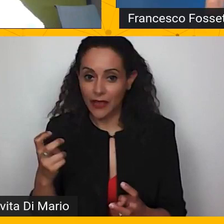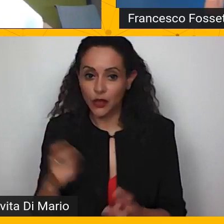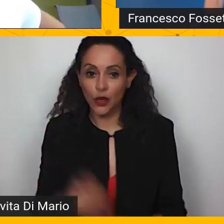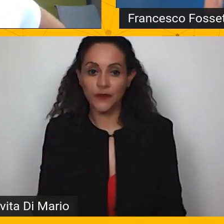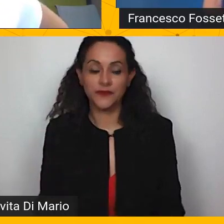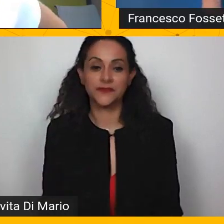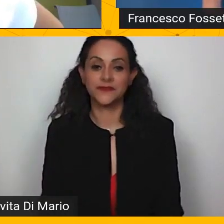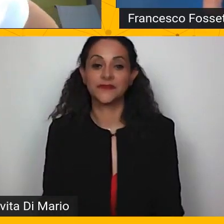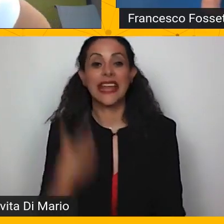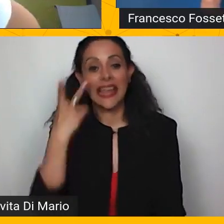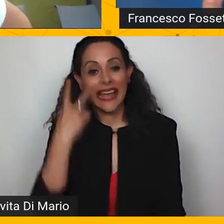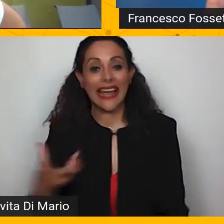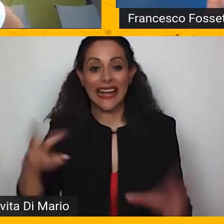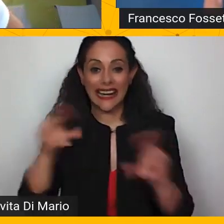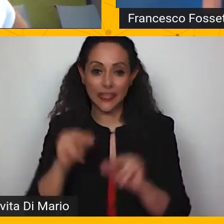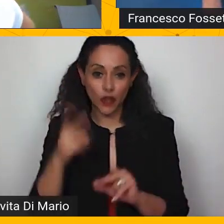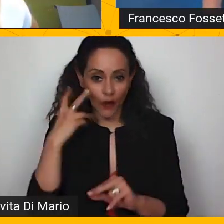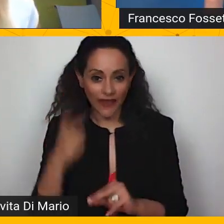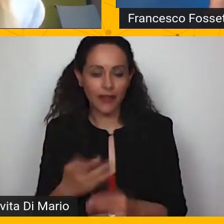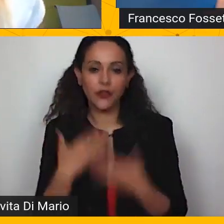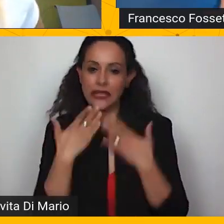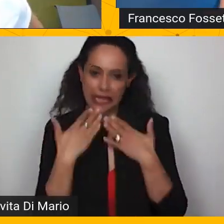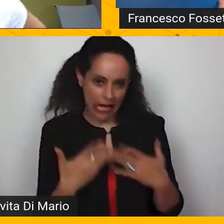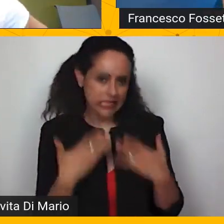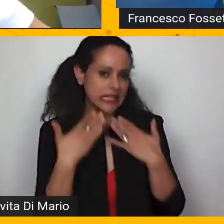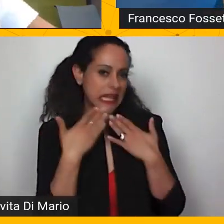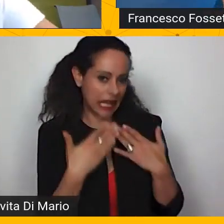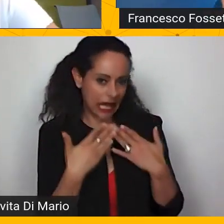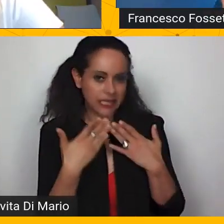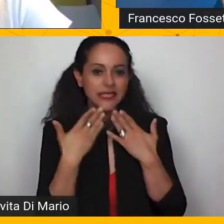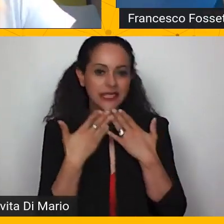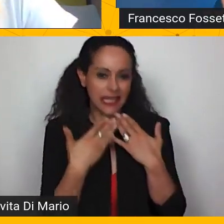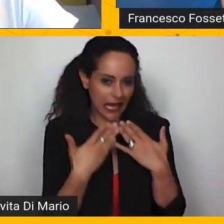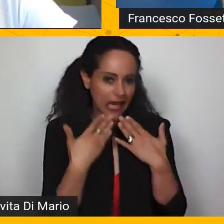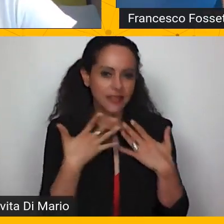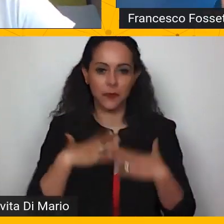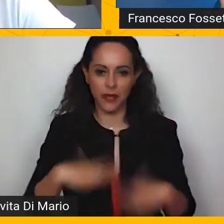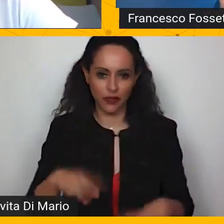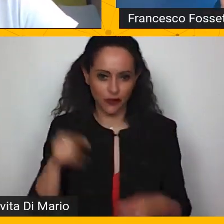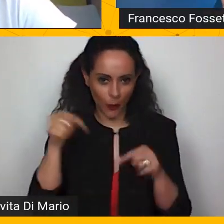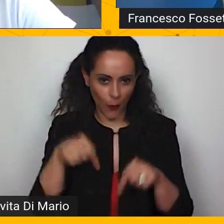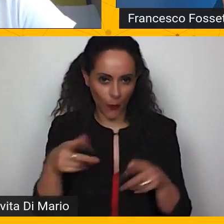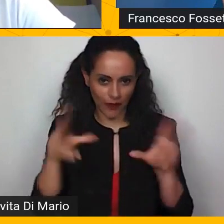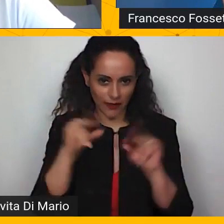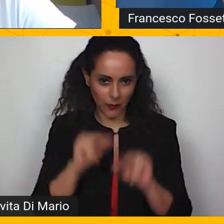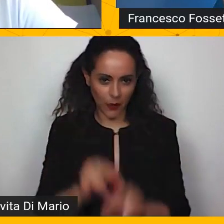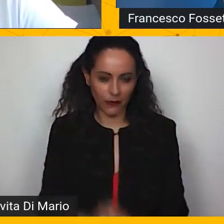ben anzi ben ritrova grazie è